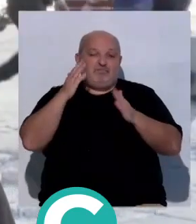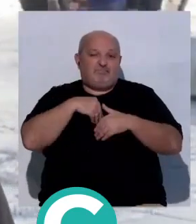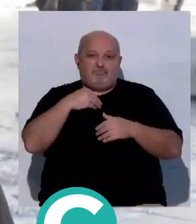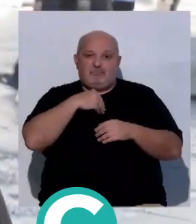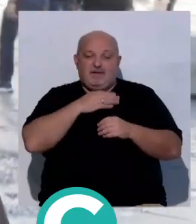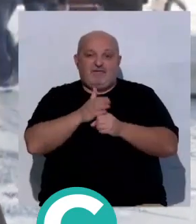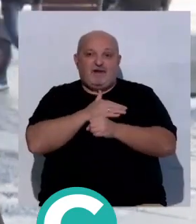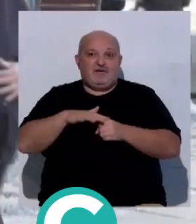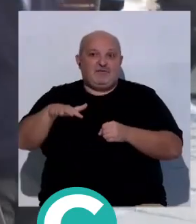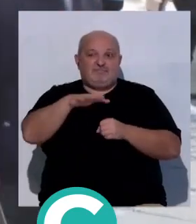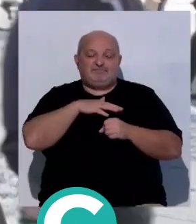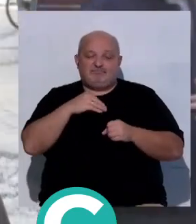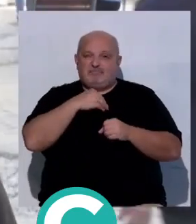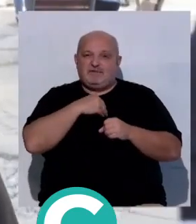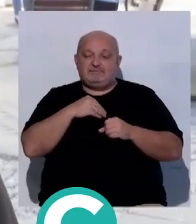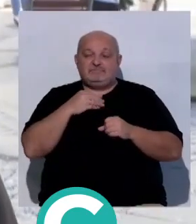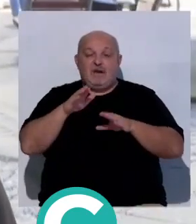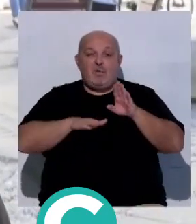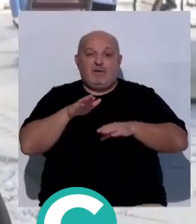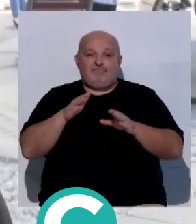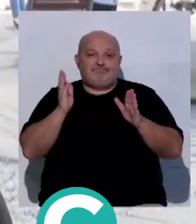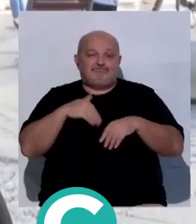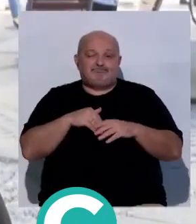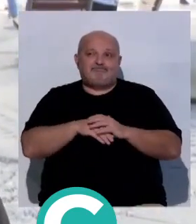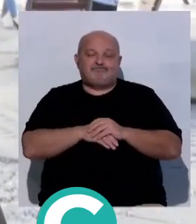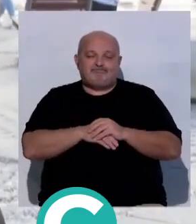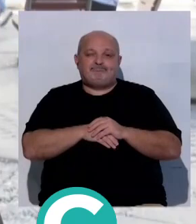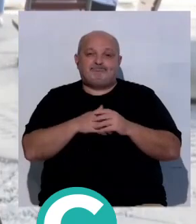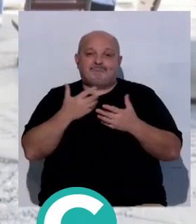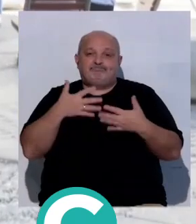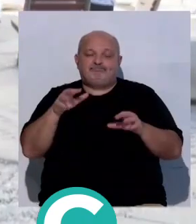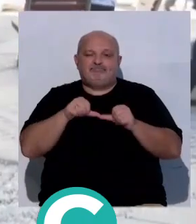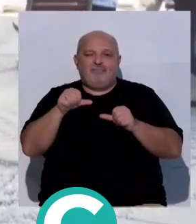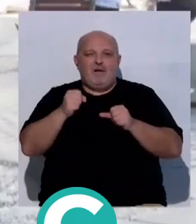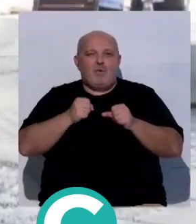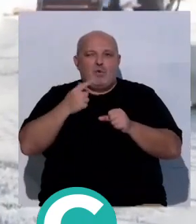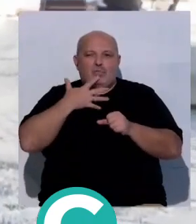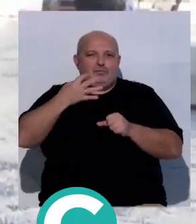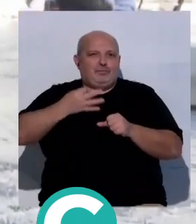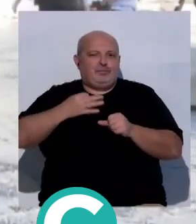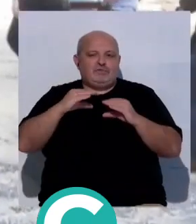entero porque sin la huella pues ya me dirás con la hamburguesa tan buena y los chang tan buen lo